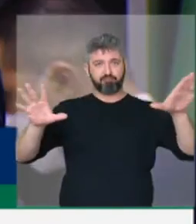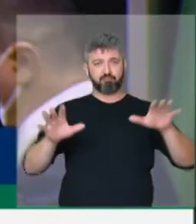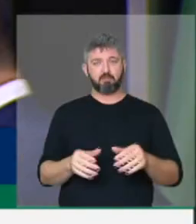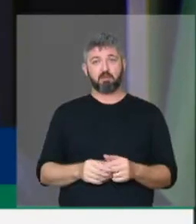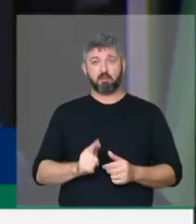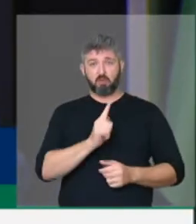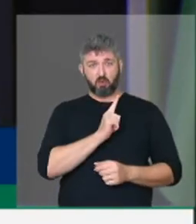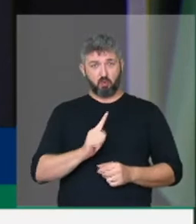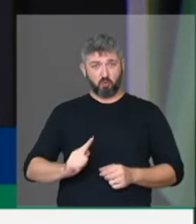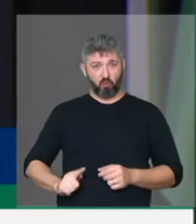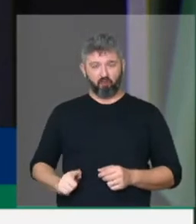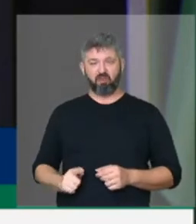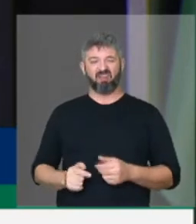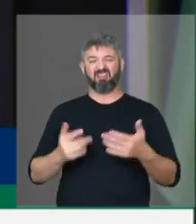FEDERAL. UM GOVERNO... NEGACIONISTA QUE NÃO FALA A